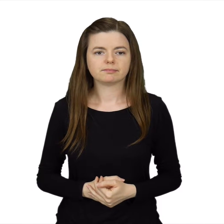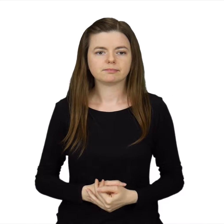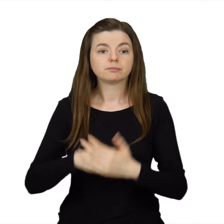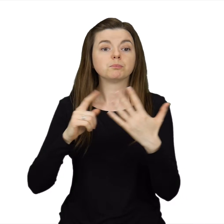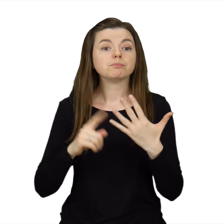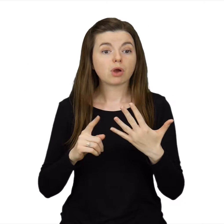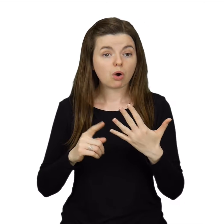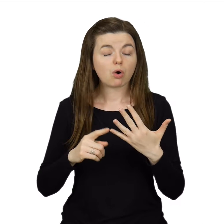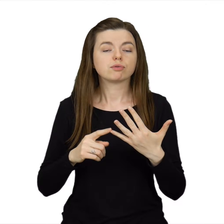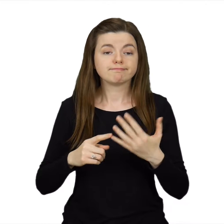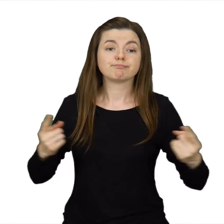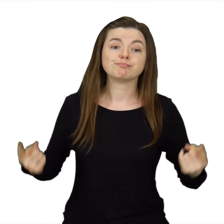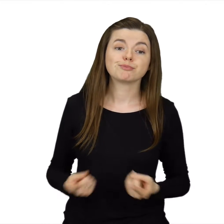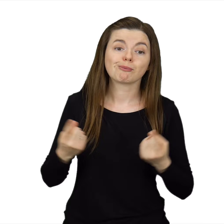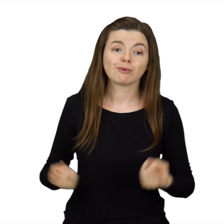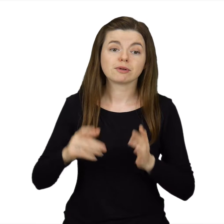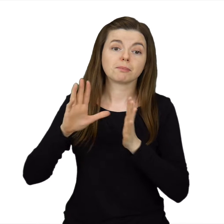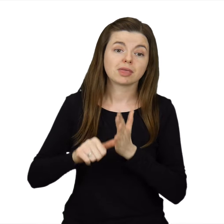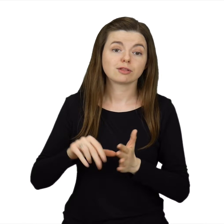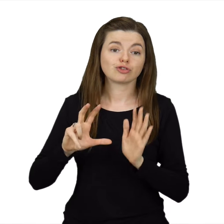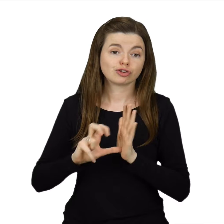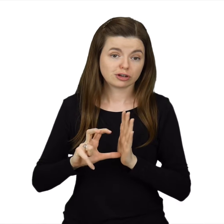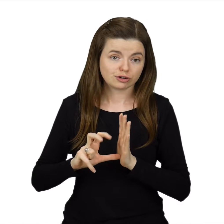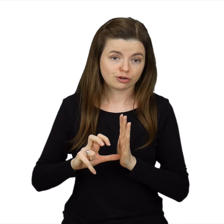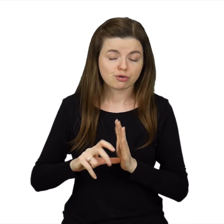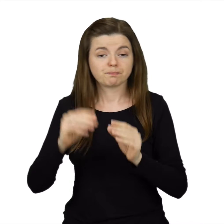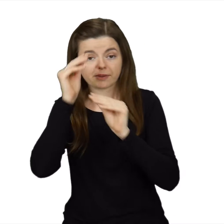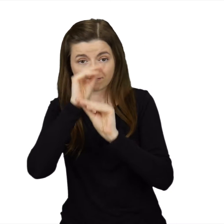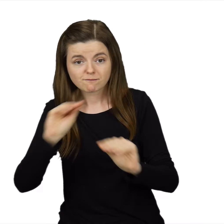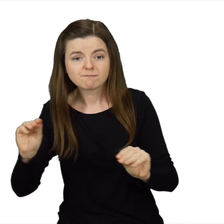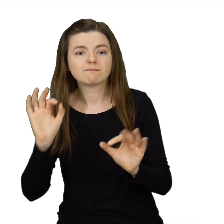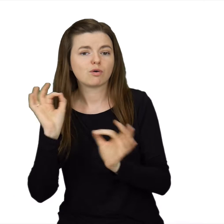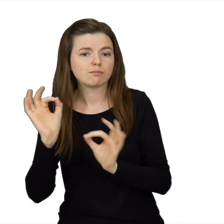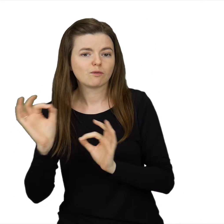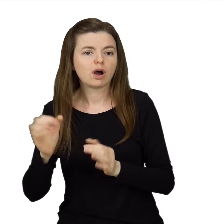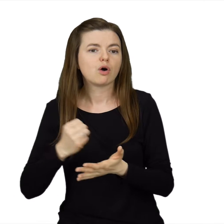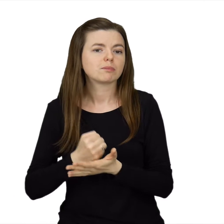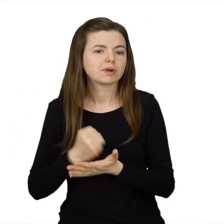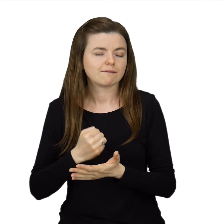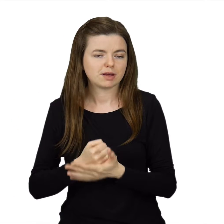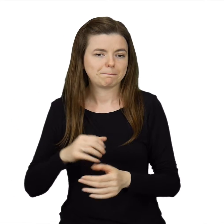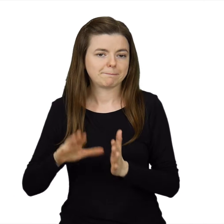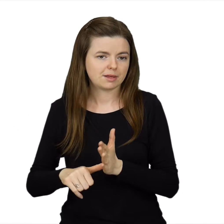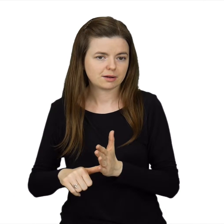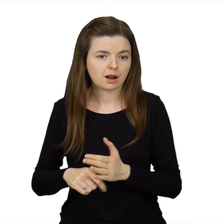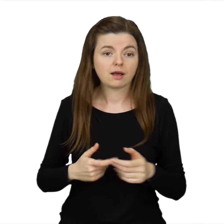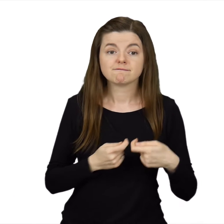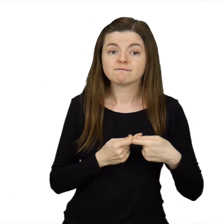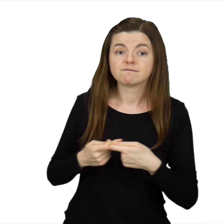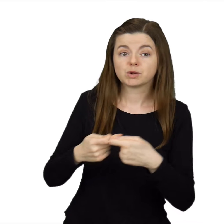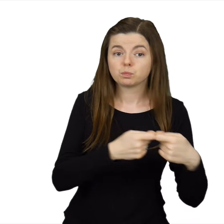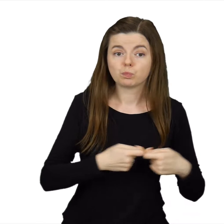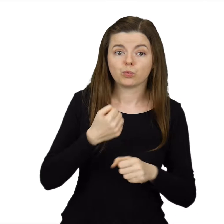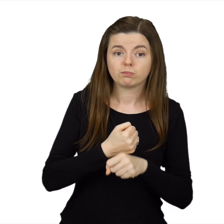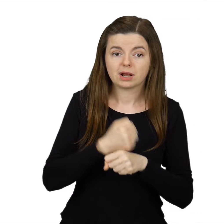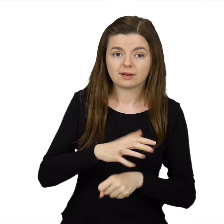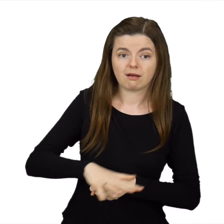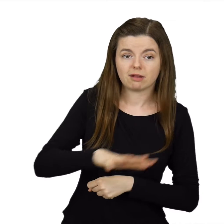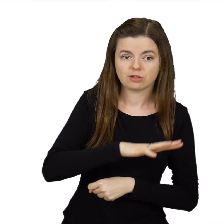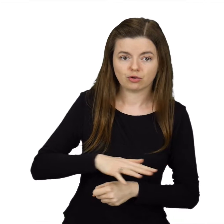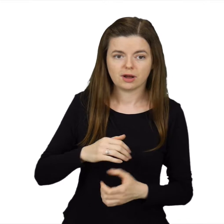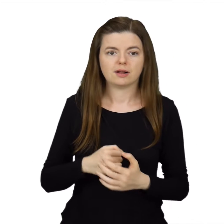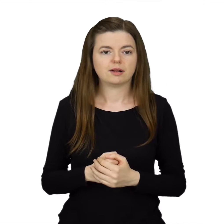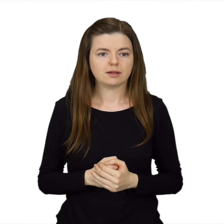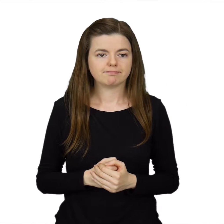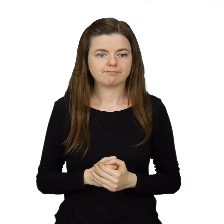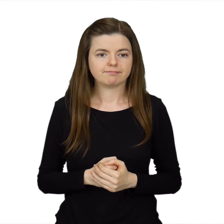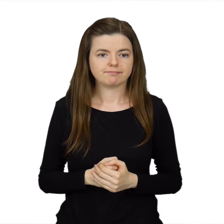promocja Miasta Giżycka, informowanie o sprawach miasta, współpraca regionalna,